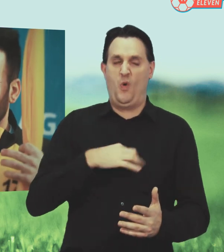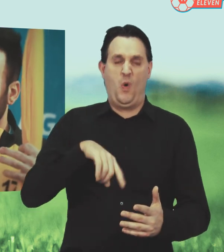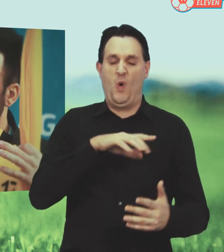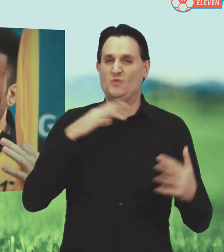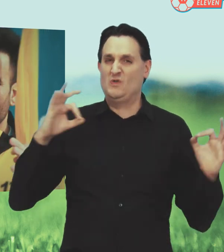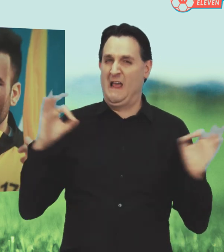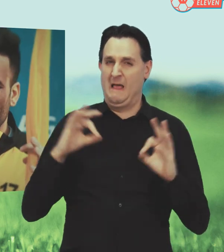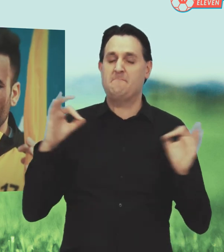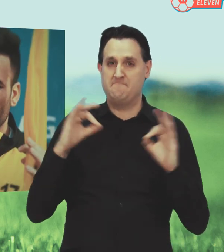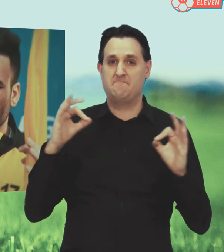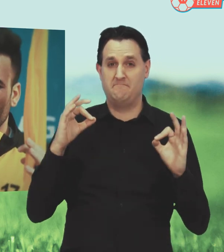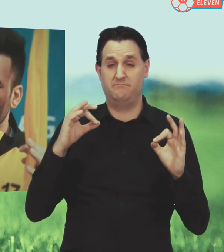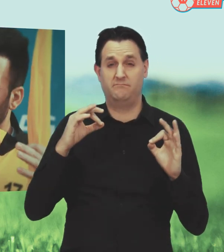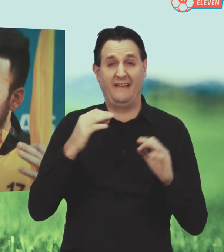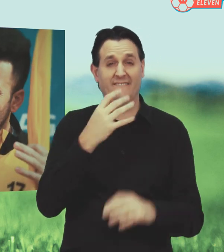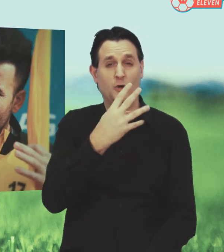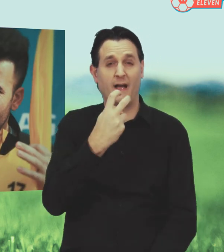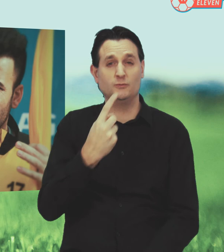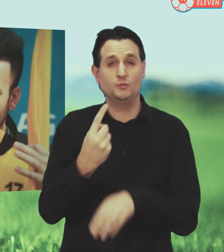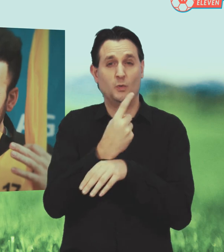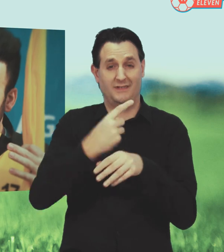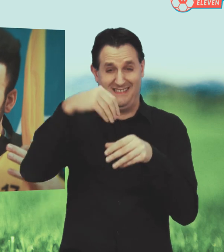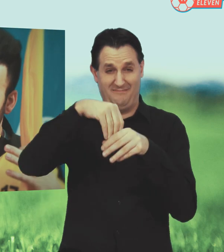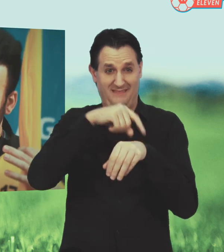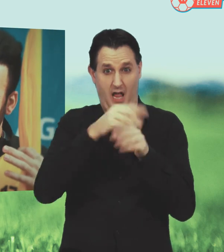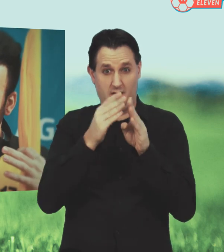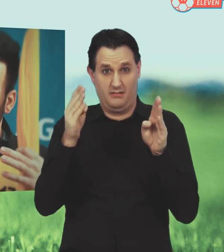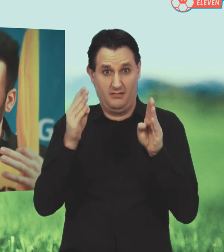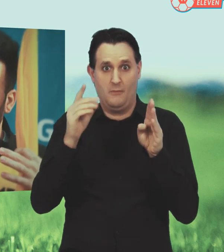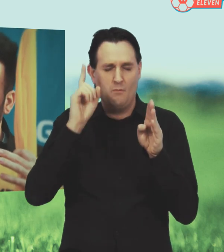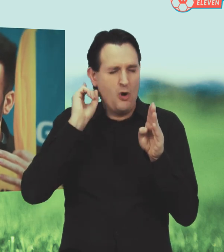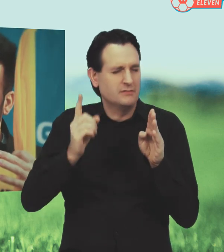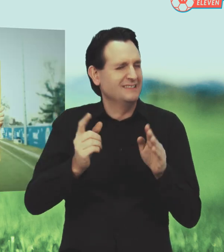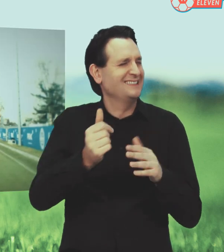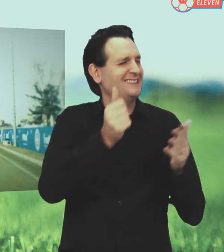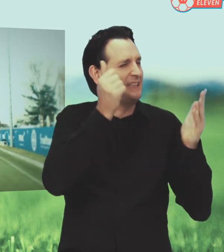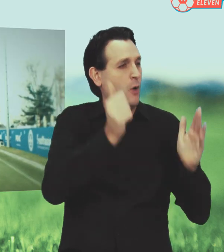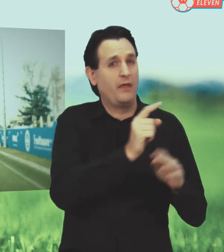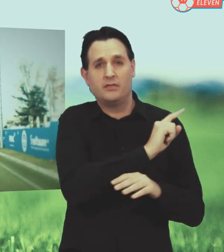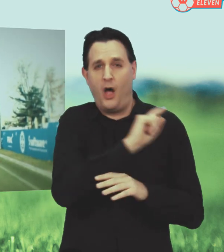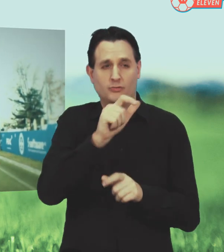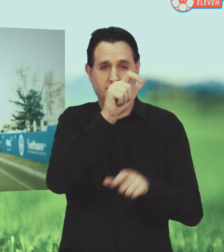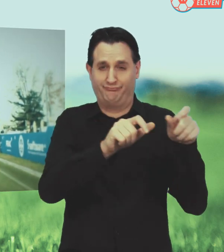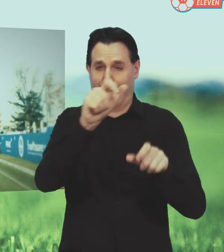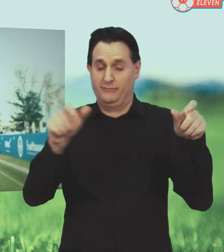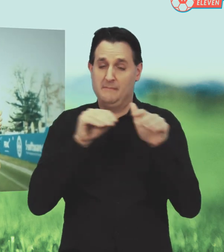als der IS am 3. August 2014 kam. Es war schrecklich. Innerhalb von 24 Stunden